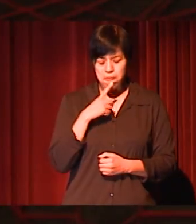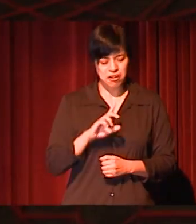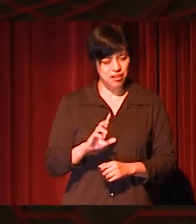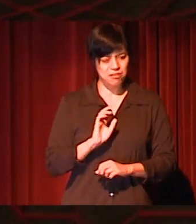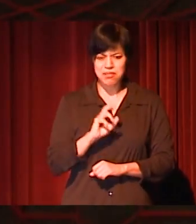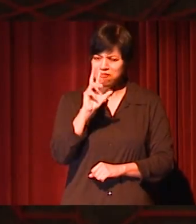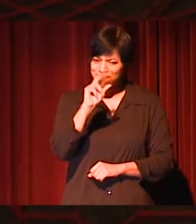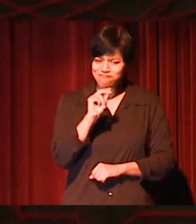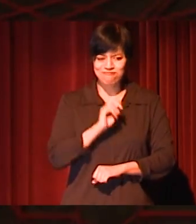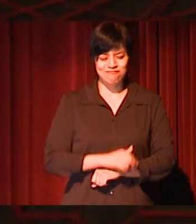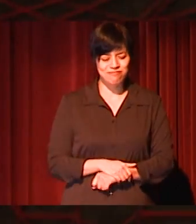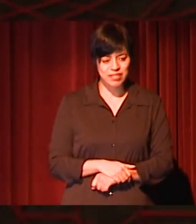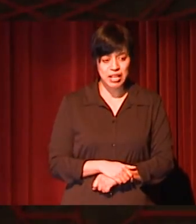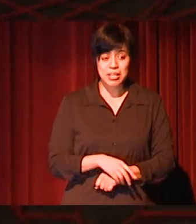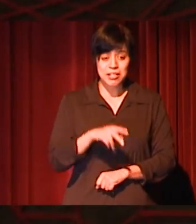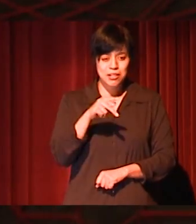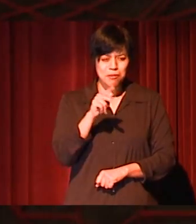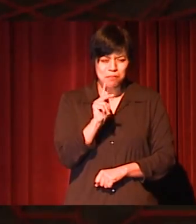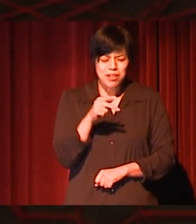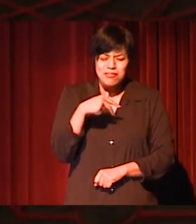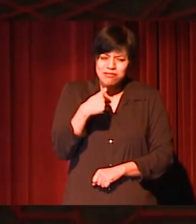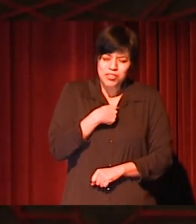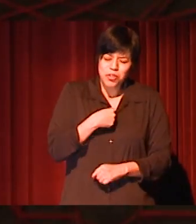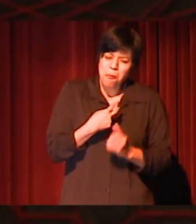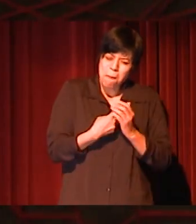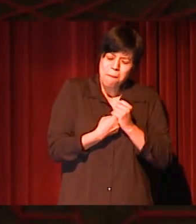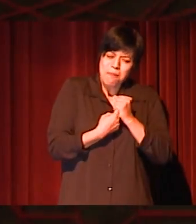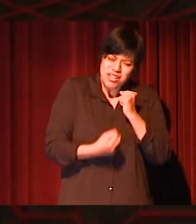Pero a pesar de tener todo eso, me sentía vacía,